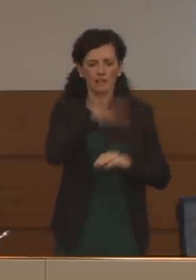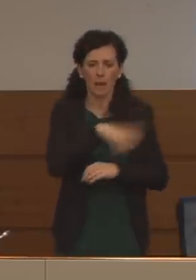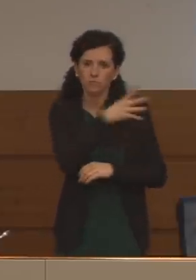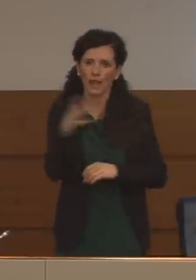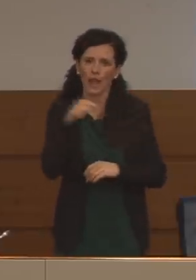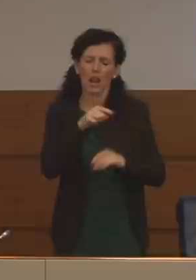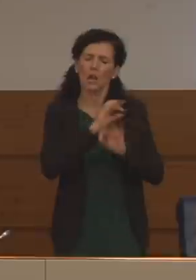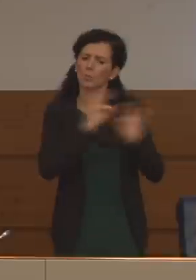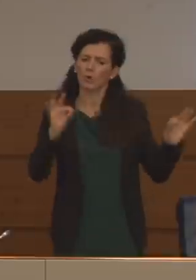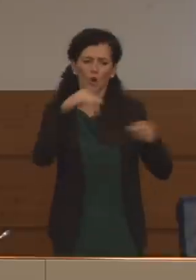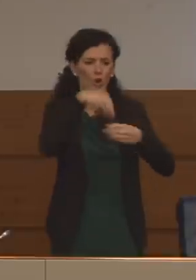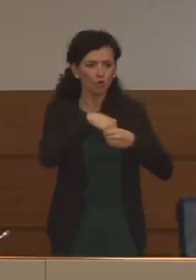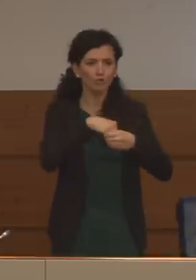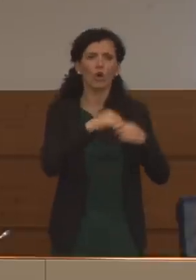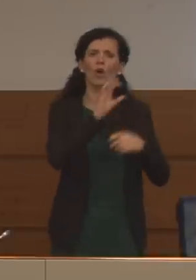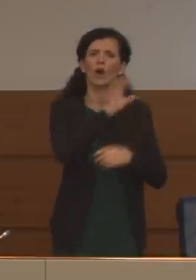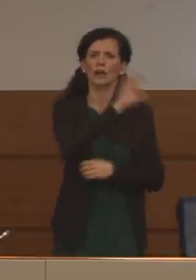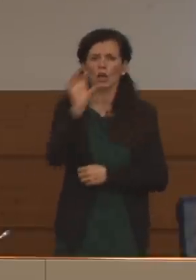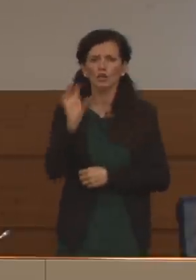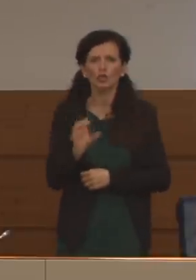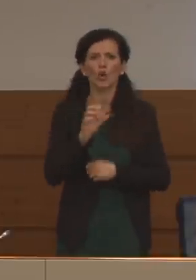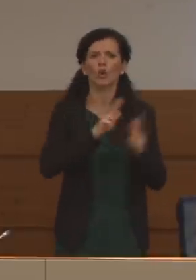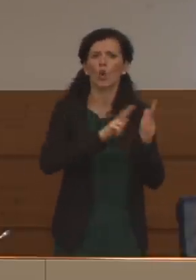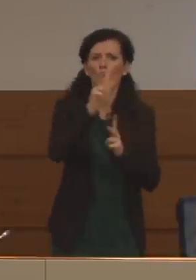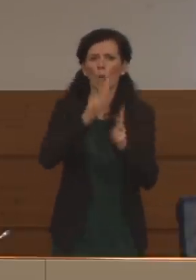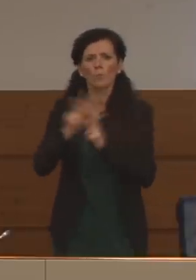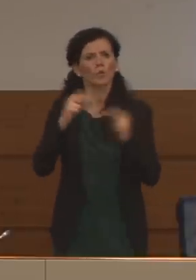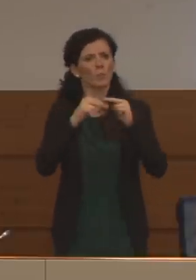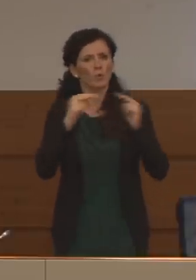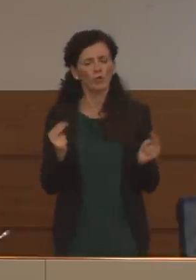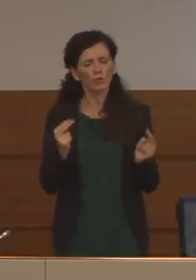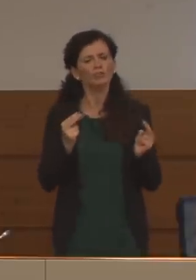comunali che danno un po' l'idea di come sta andando nei vari territori